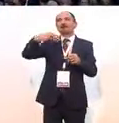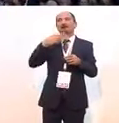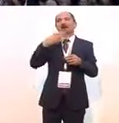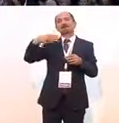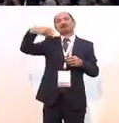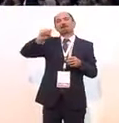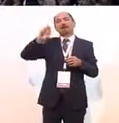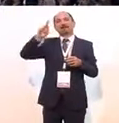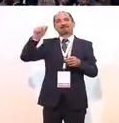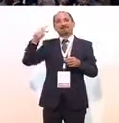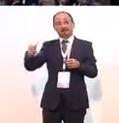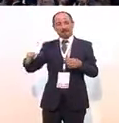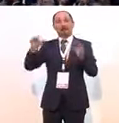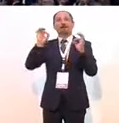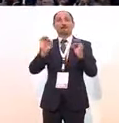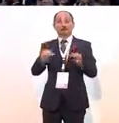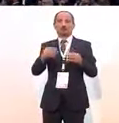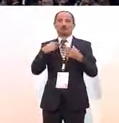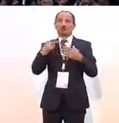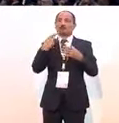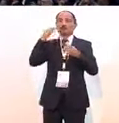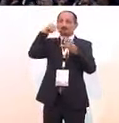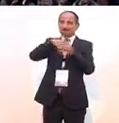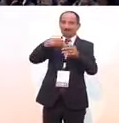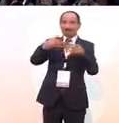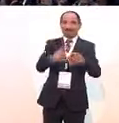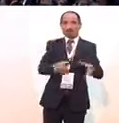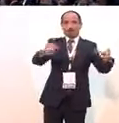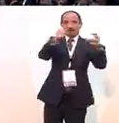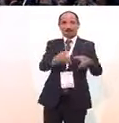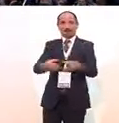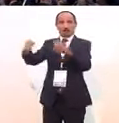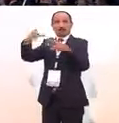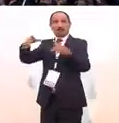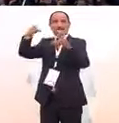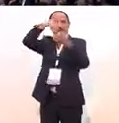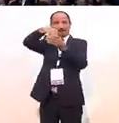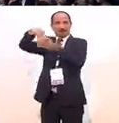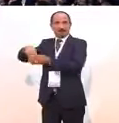Verrò anche al tema dei contenitori e quindi delle alleanze, ma prima ritorniamo sui contenuti,